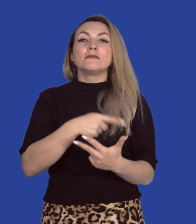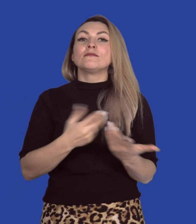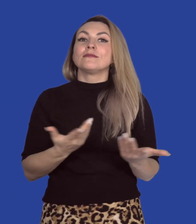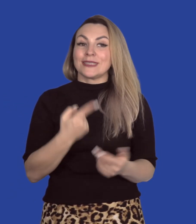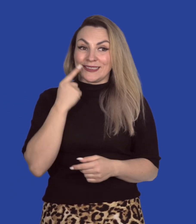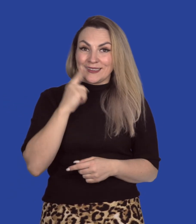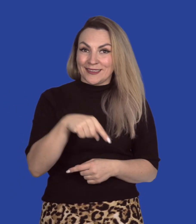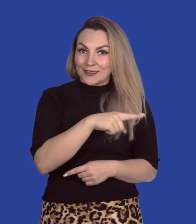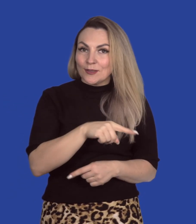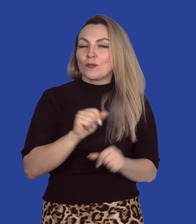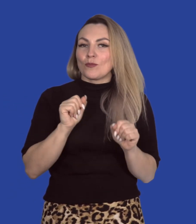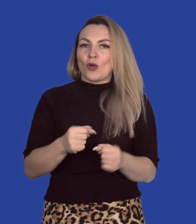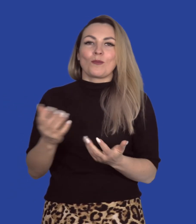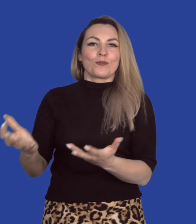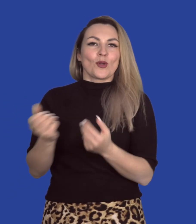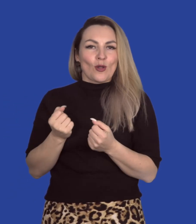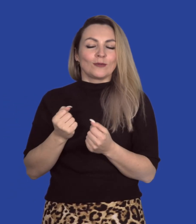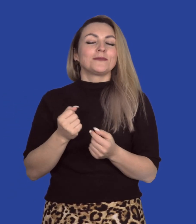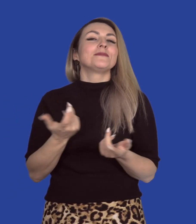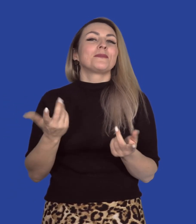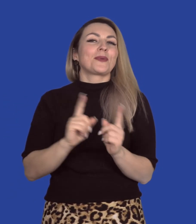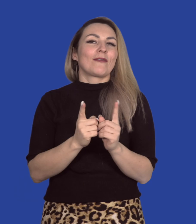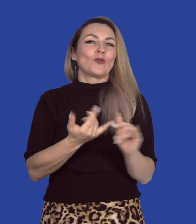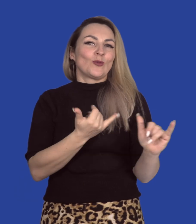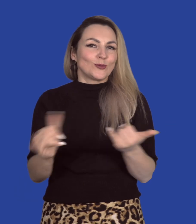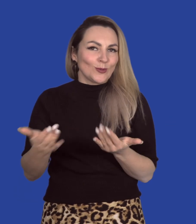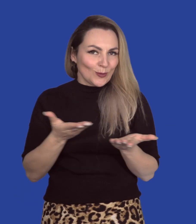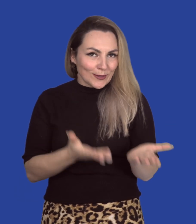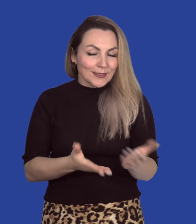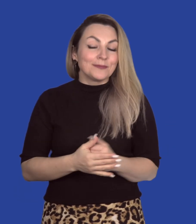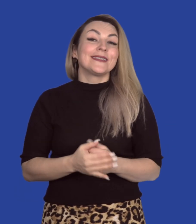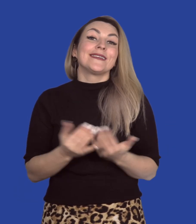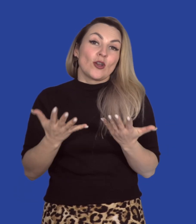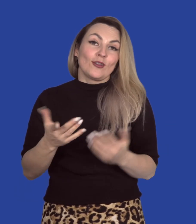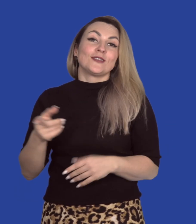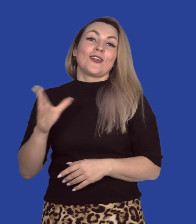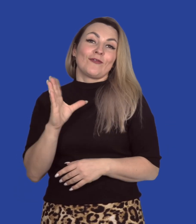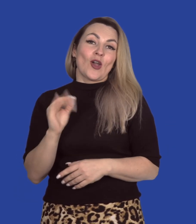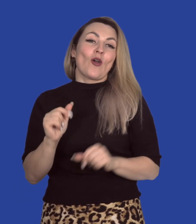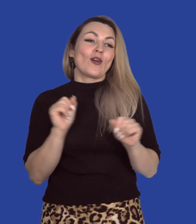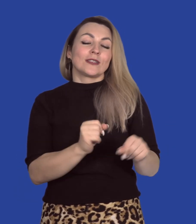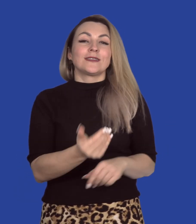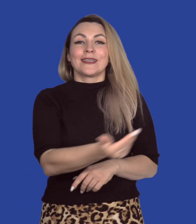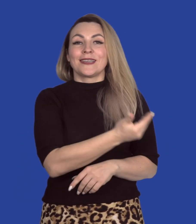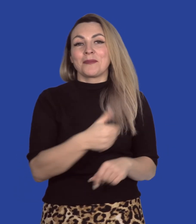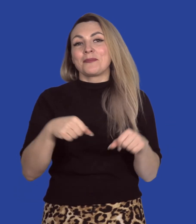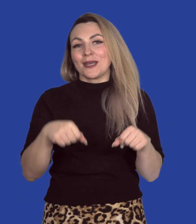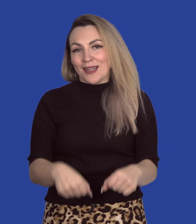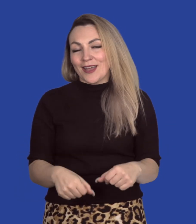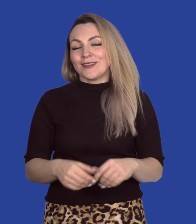Создание новых РО ВОГ позволит глухим на местах получать переводческие услуги и ВОГ будет отстаивать их права.